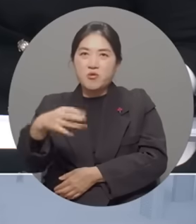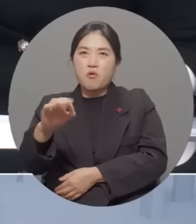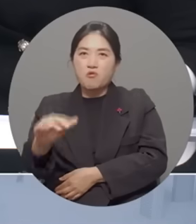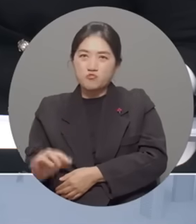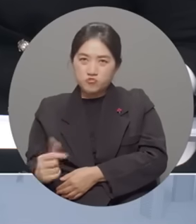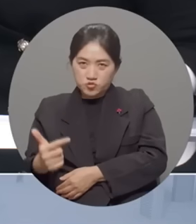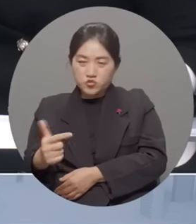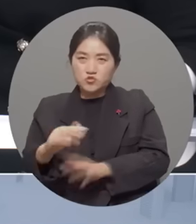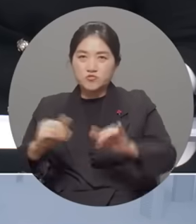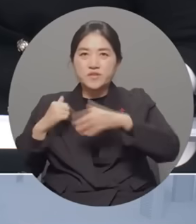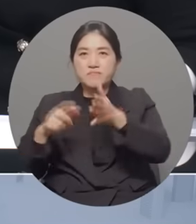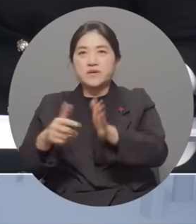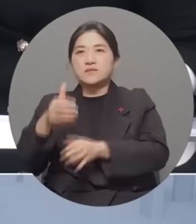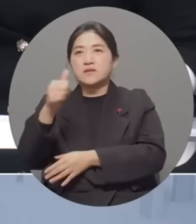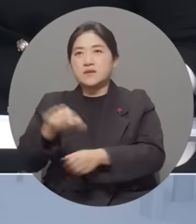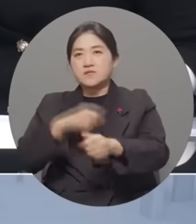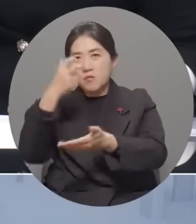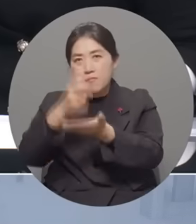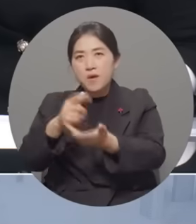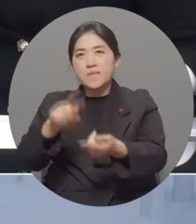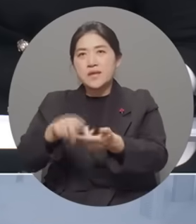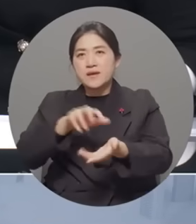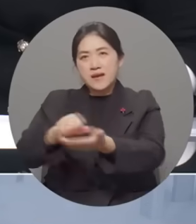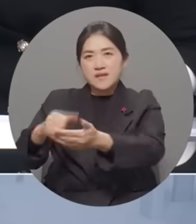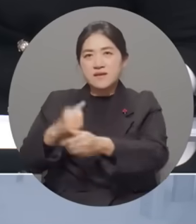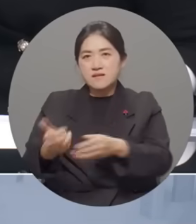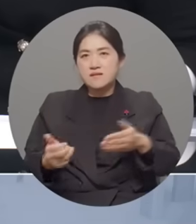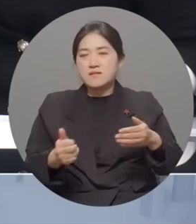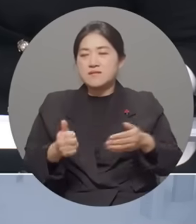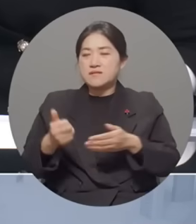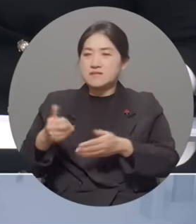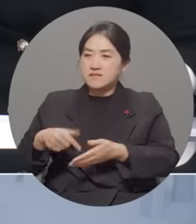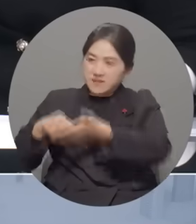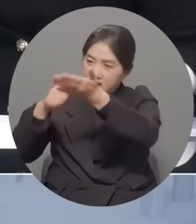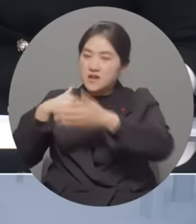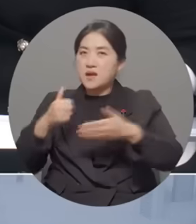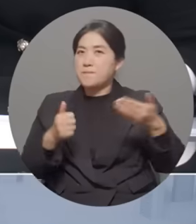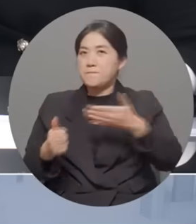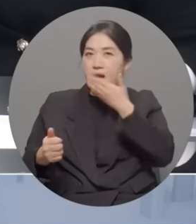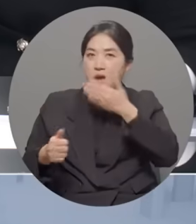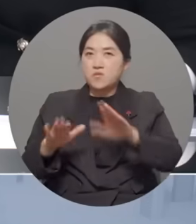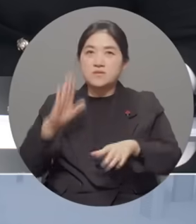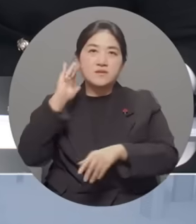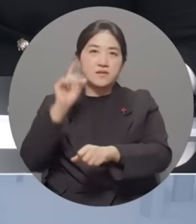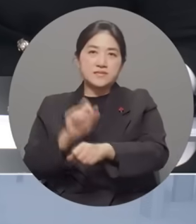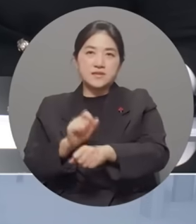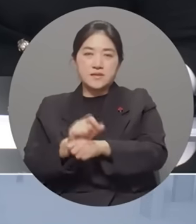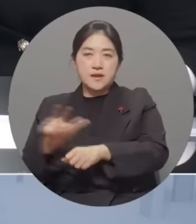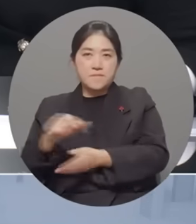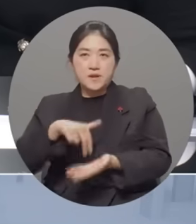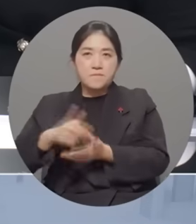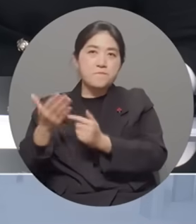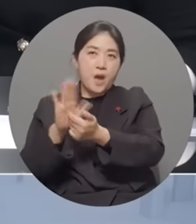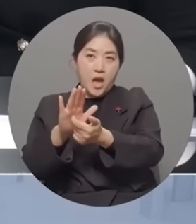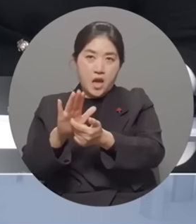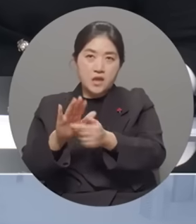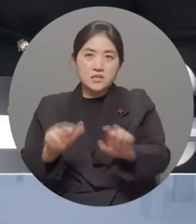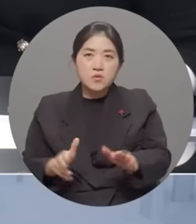대통령과의 수직적 당정 관계 논란이 있는 한동훈 국민의힘 비대위원장에도 특검법에 대한 수용 입장을 요구하라고 나설 수있는데요.